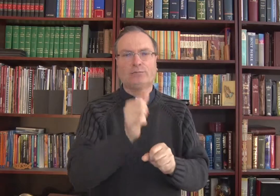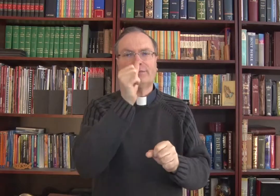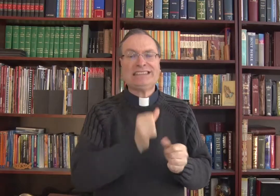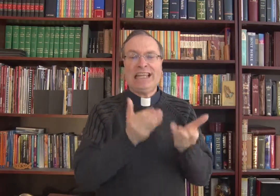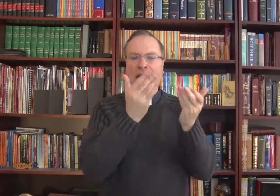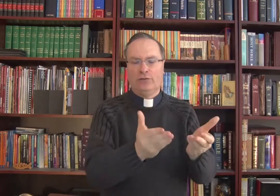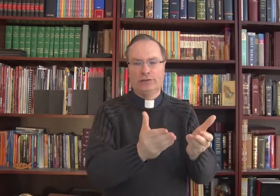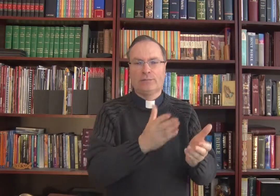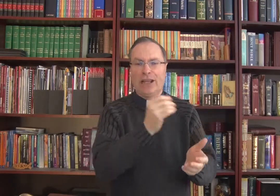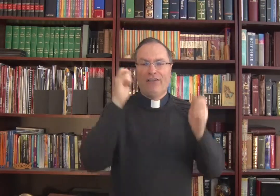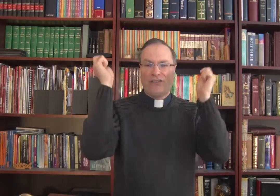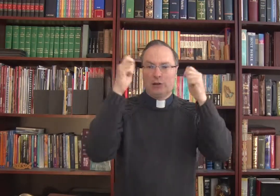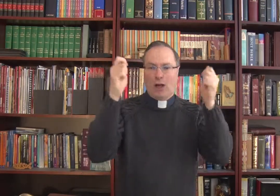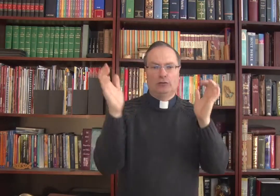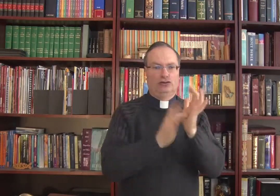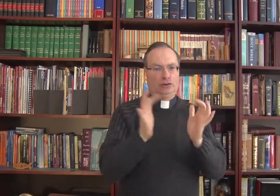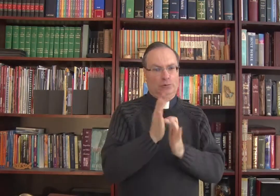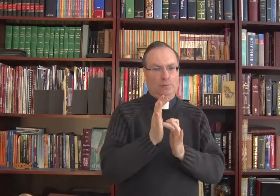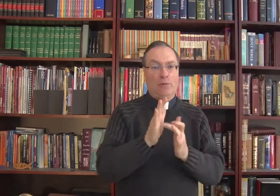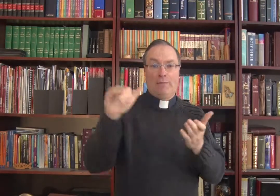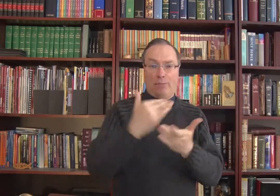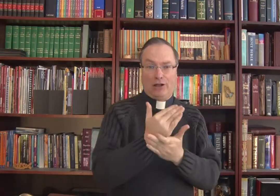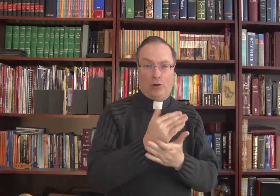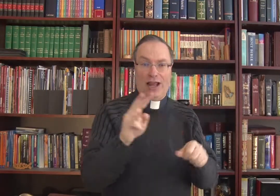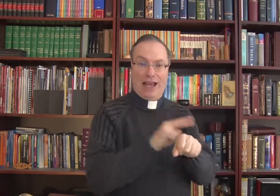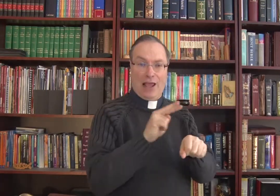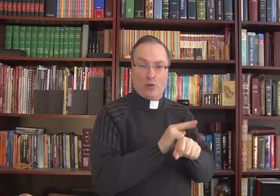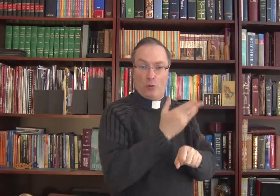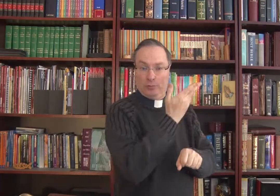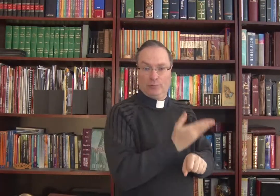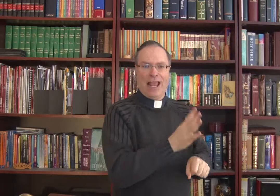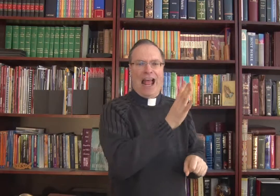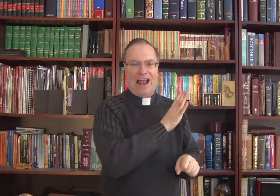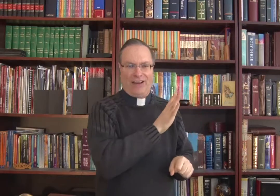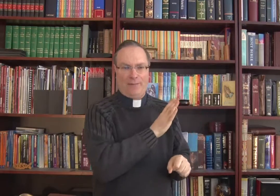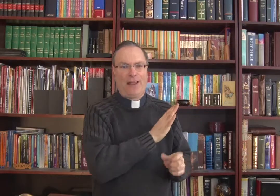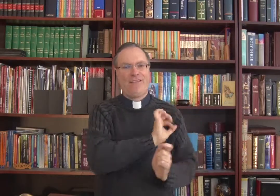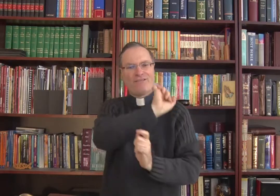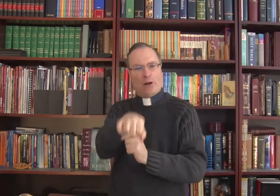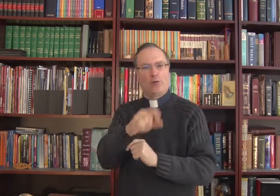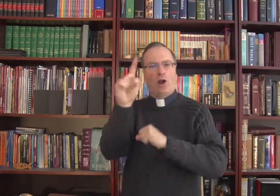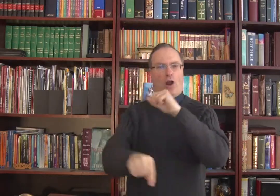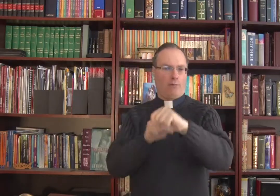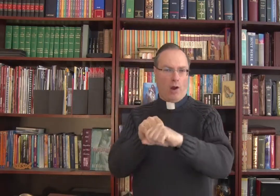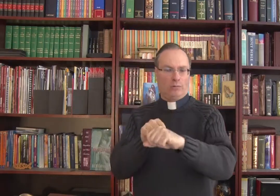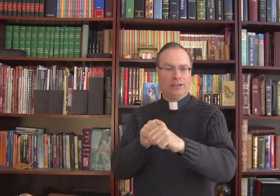sacrifice et victoire de Jésus. Parce que l’Agneau avait vaincu le monde,